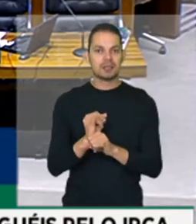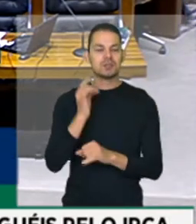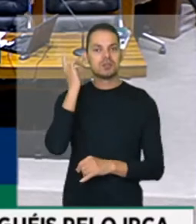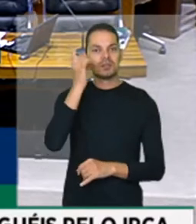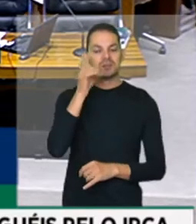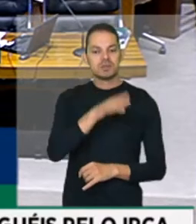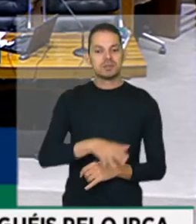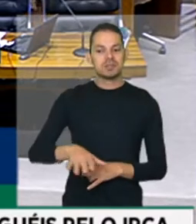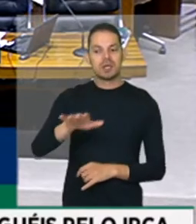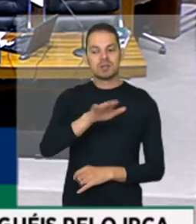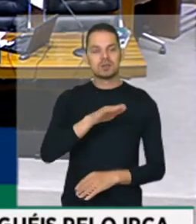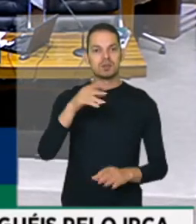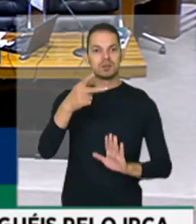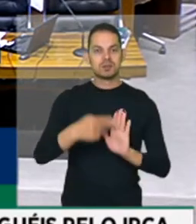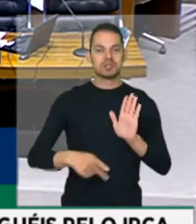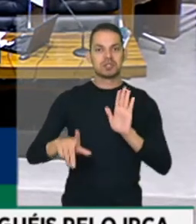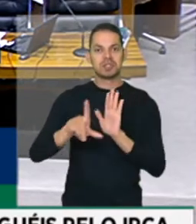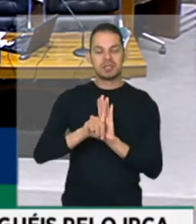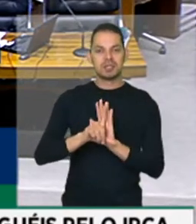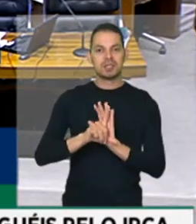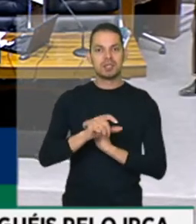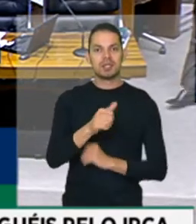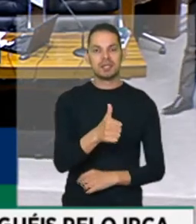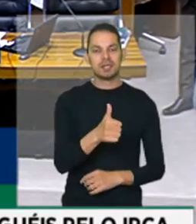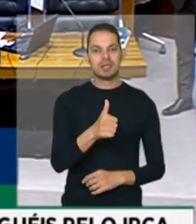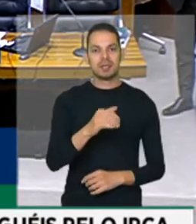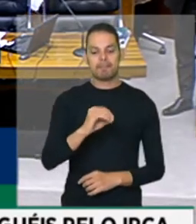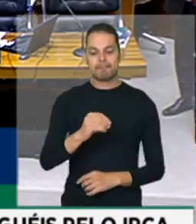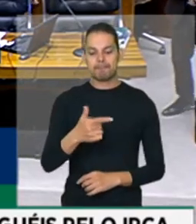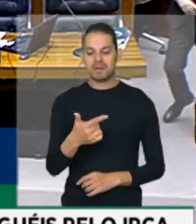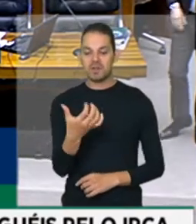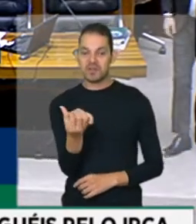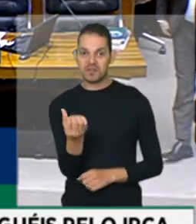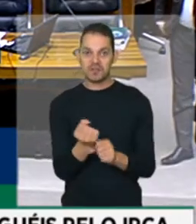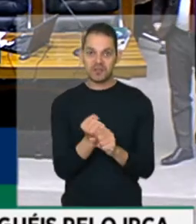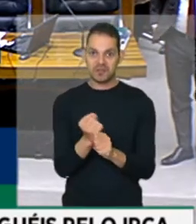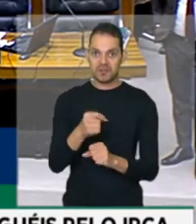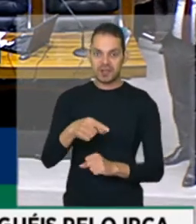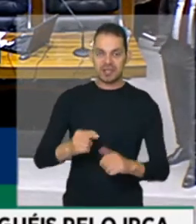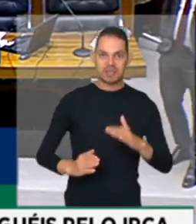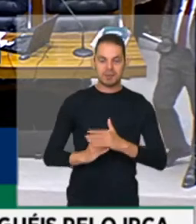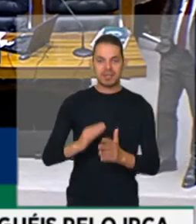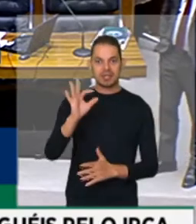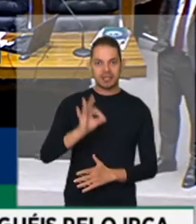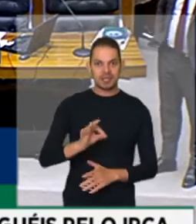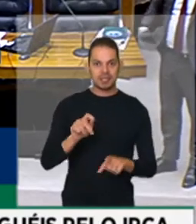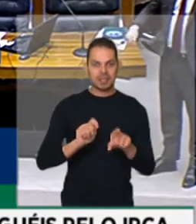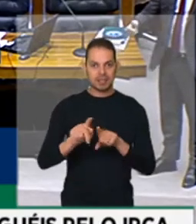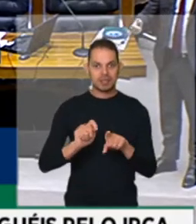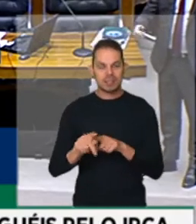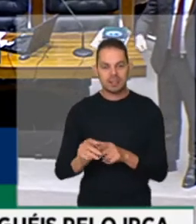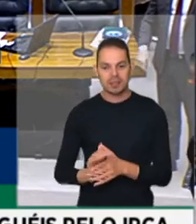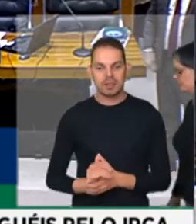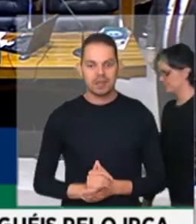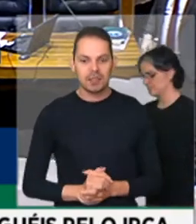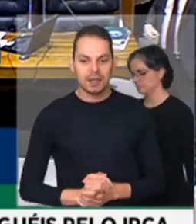URGÊNCIA PARA O PROJETO DE LEI N° 1026, QUE LIMITA O ÍNDICE DE CORREÇÃO DE